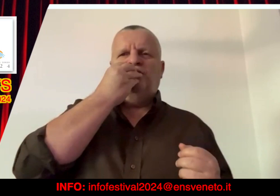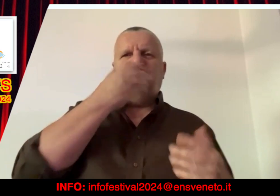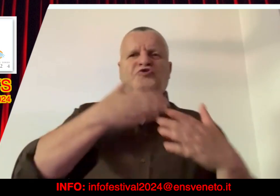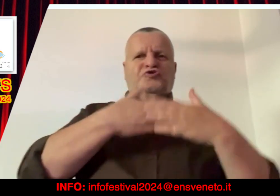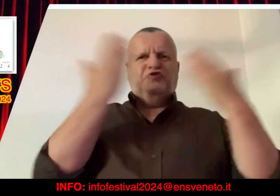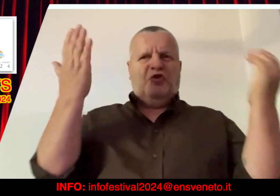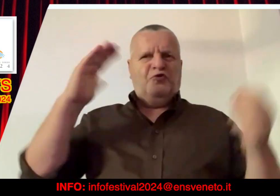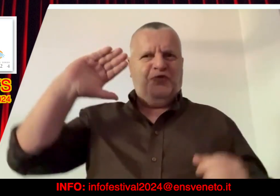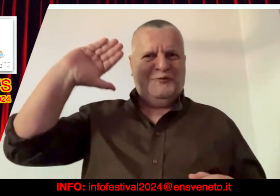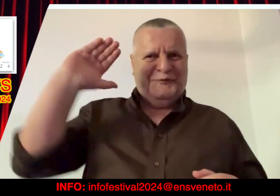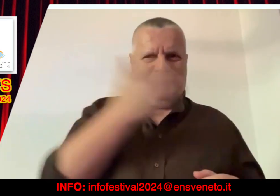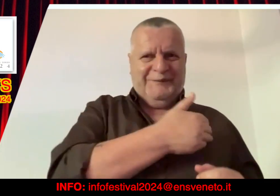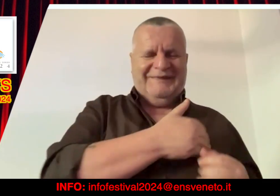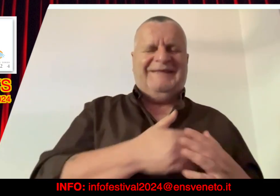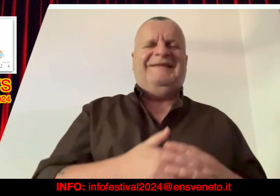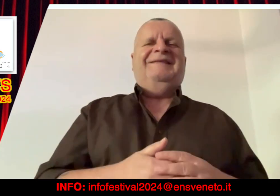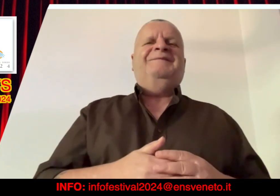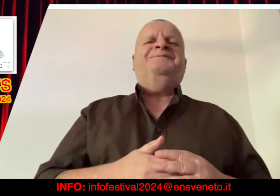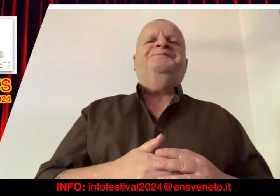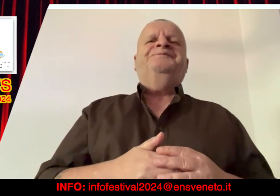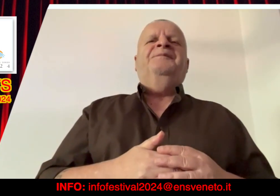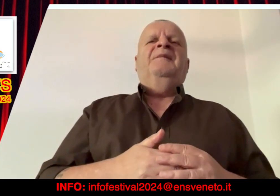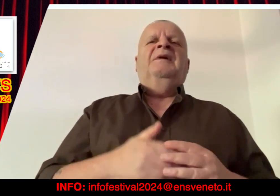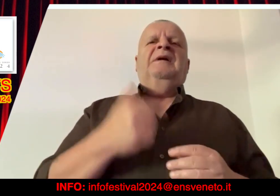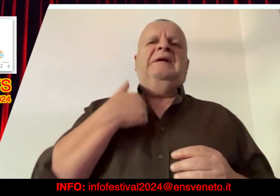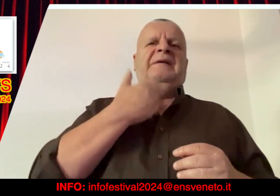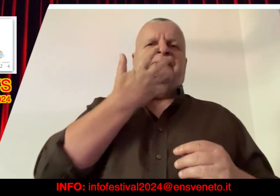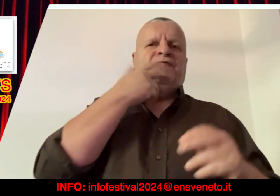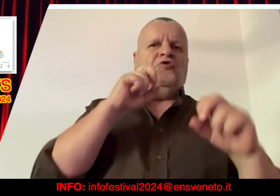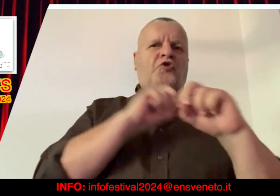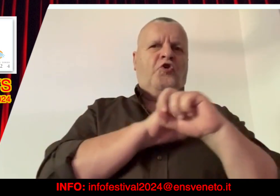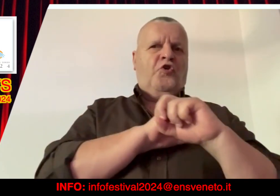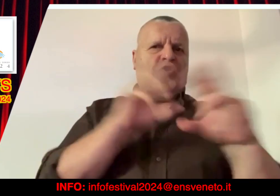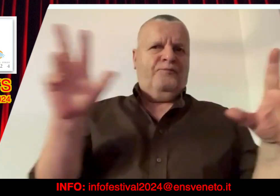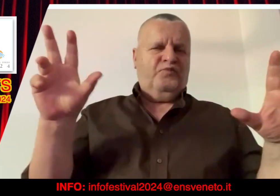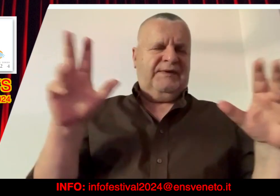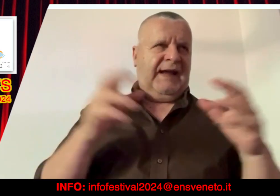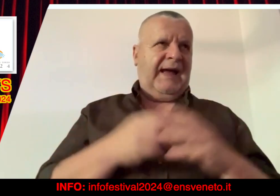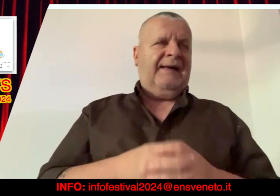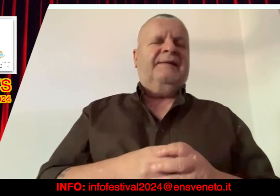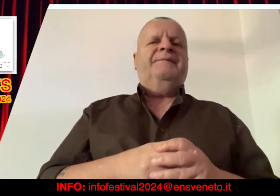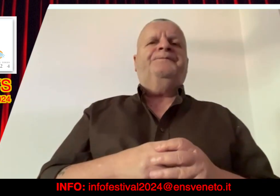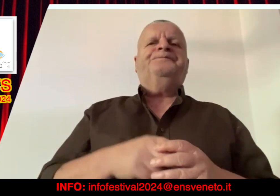Buongiorno a tutti, voglio comunicarvi